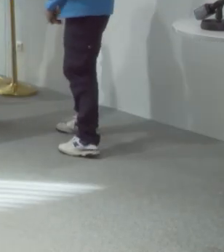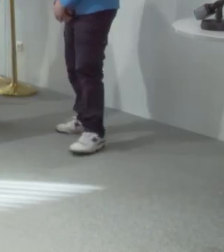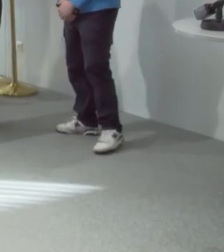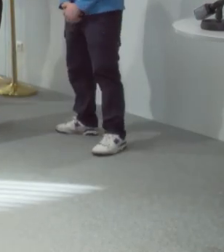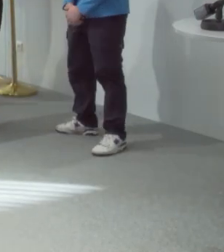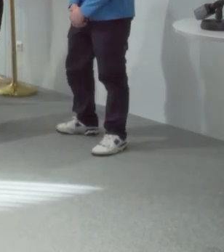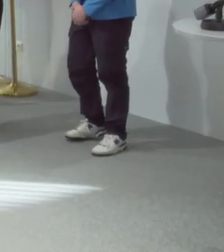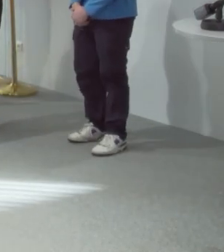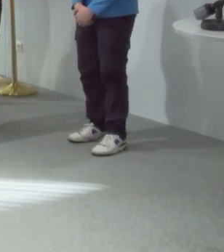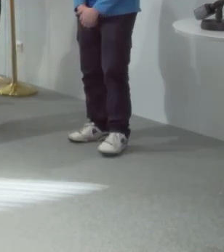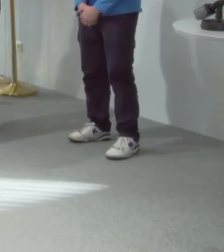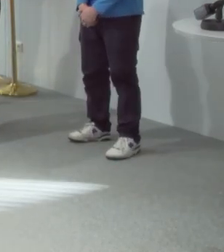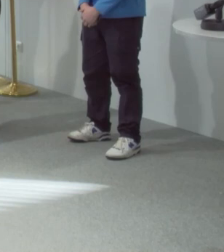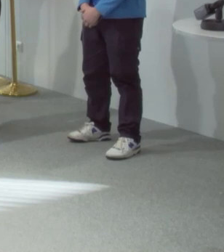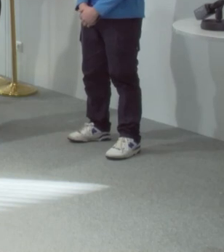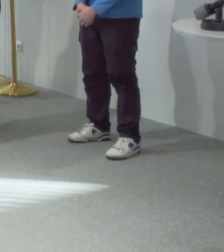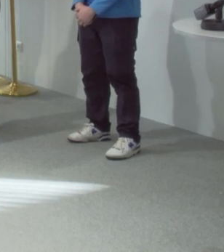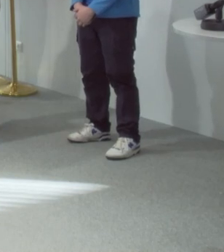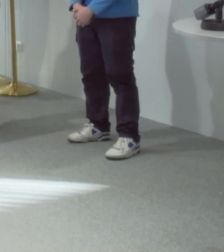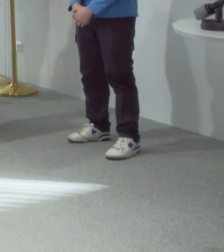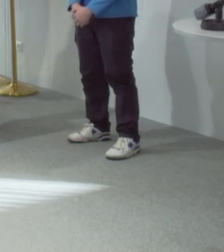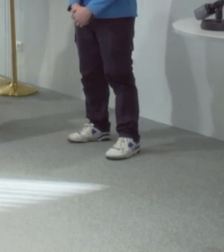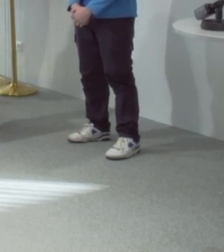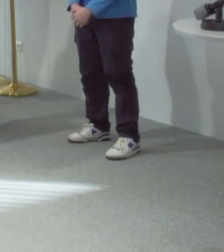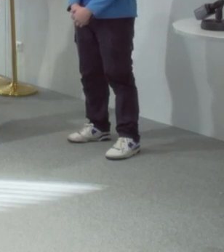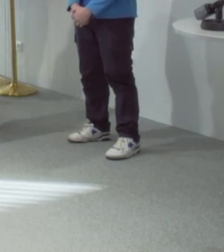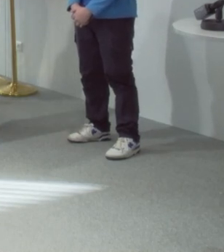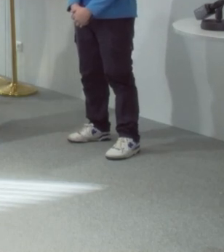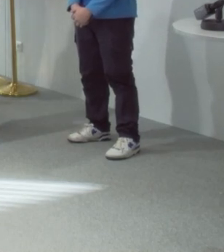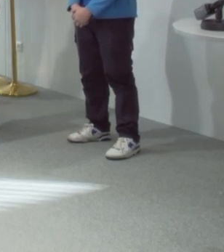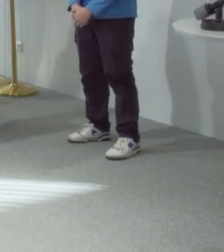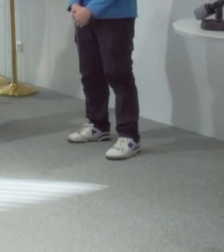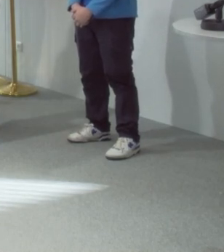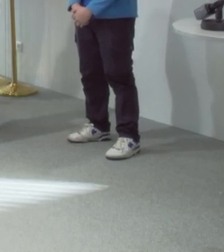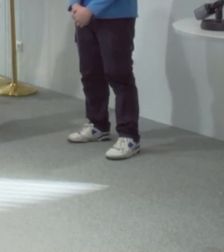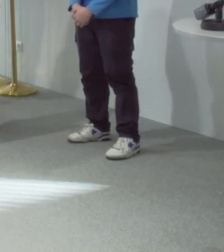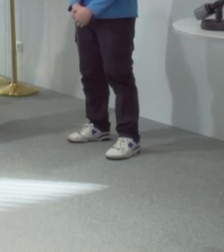Sprecher: Guten Morgen und herzlich willkommen zur bekannten Quartalspressekonferenz zum